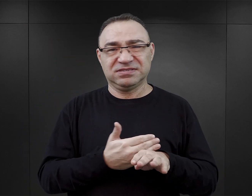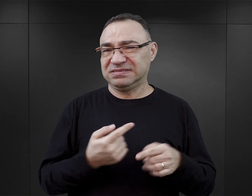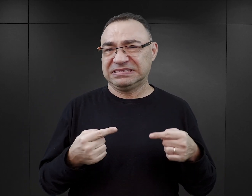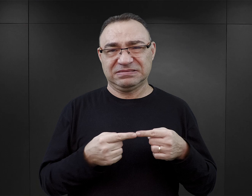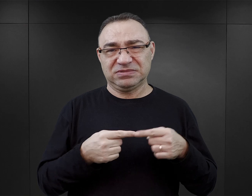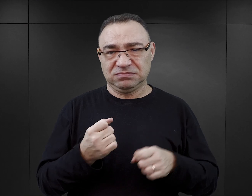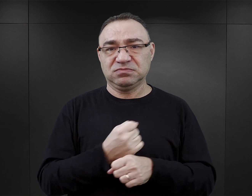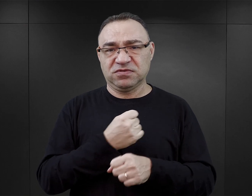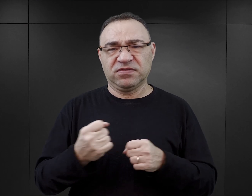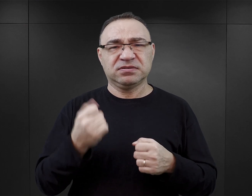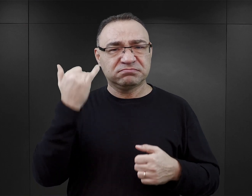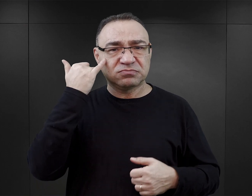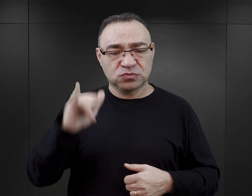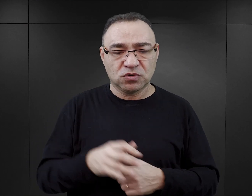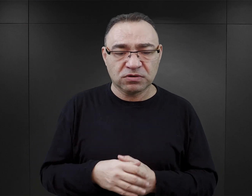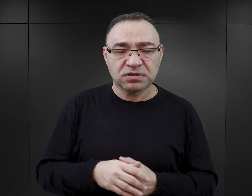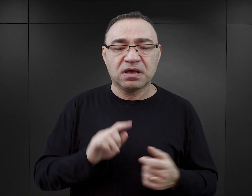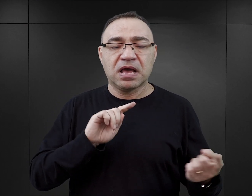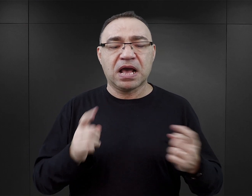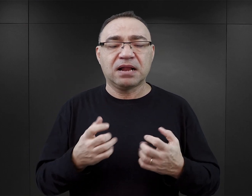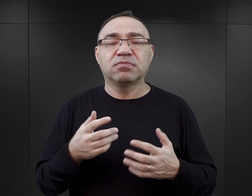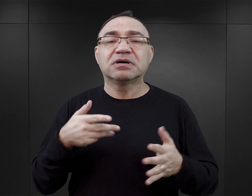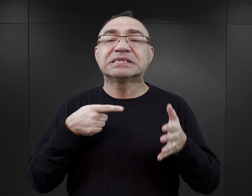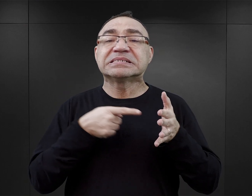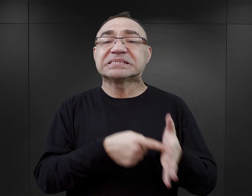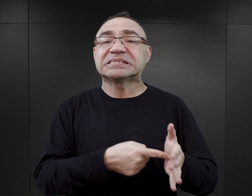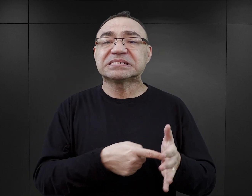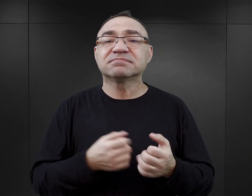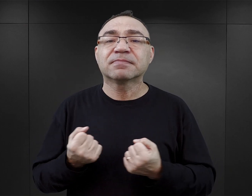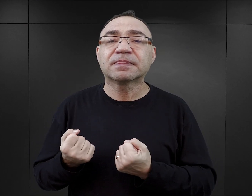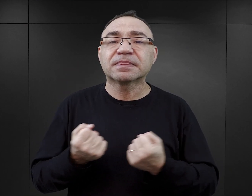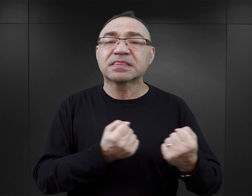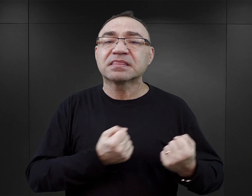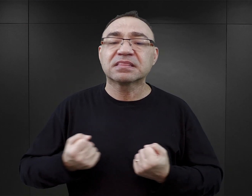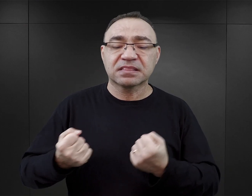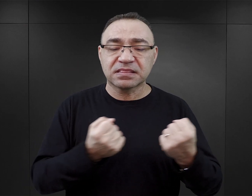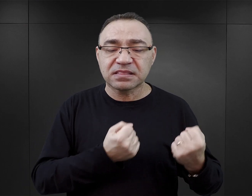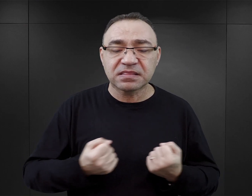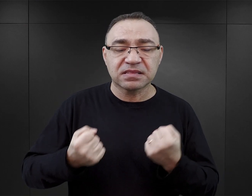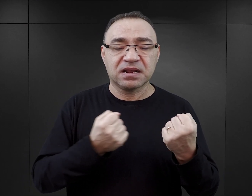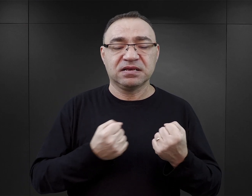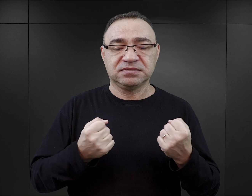to jest już poważny błąd merytoryczny. Daty transportów, przy czym mówimy o transportach tych szczególnie istotnych.